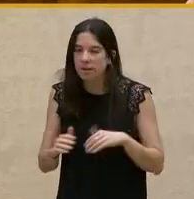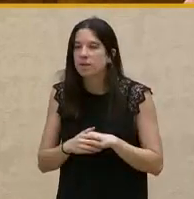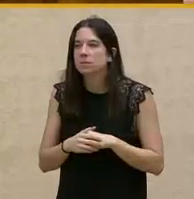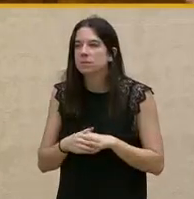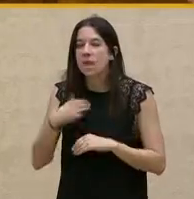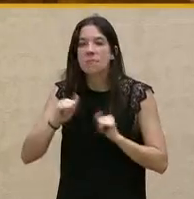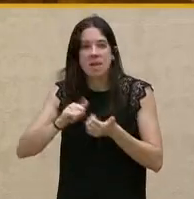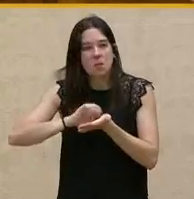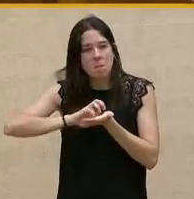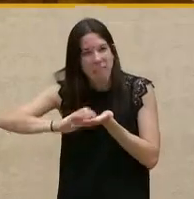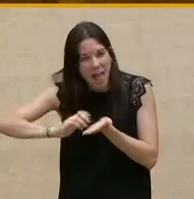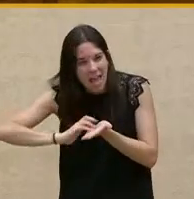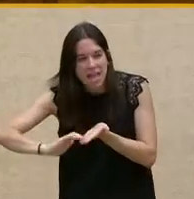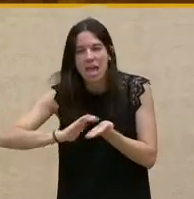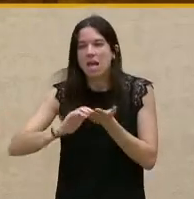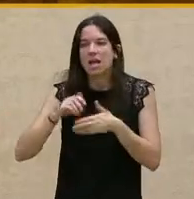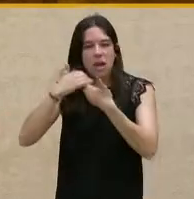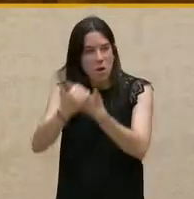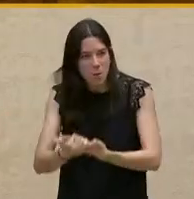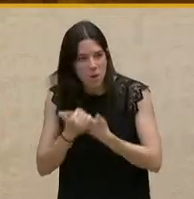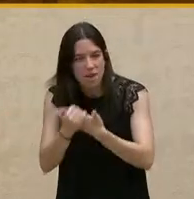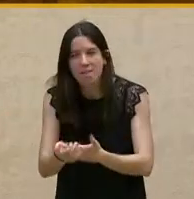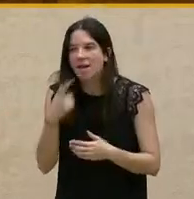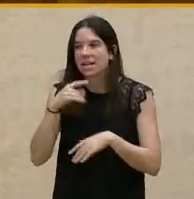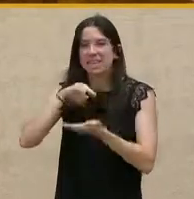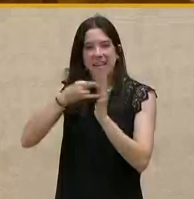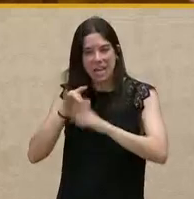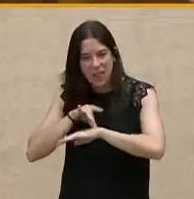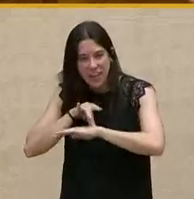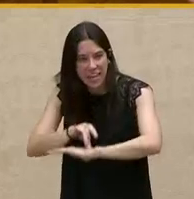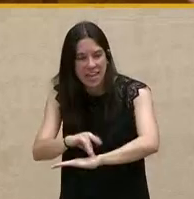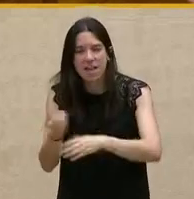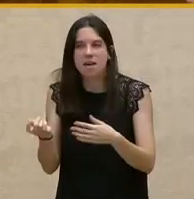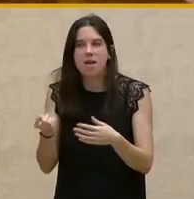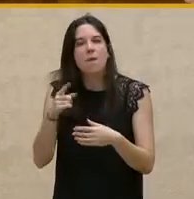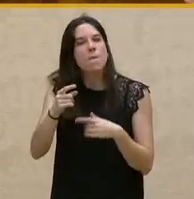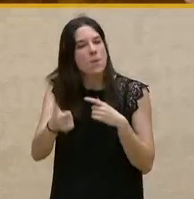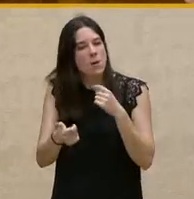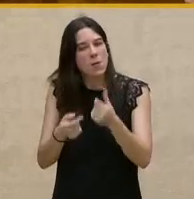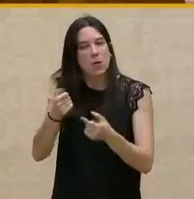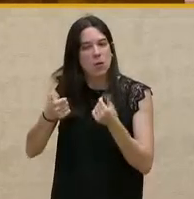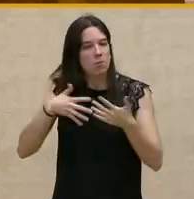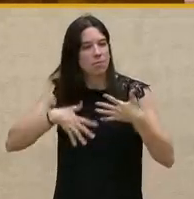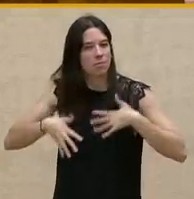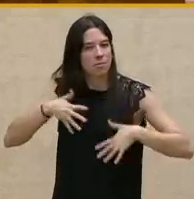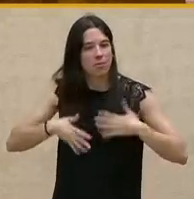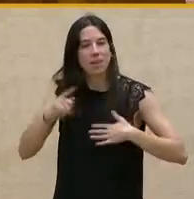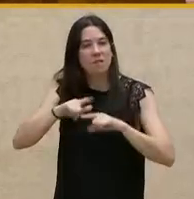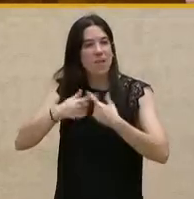braille, con lengua de signos, con técnicas de guía, y la familia ir aceptando que era sorda,